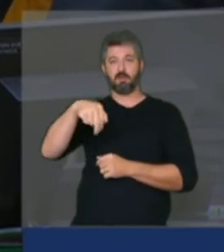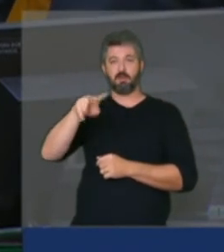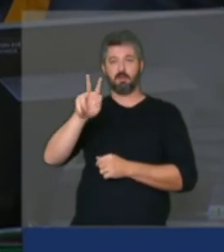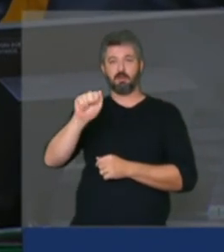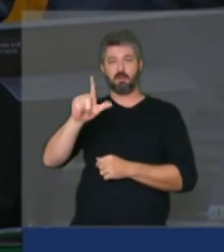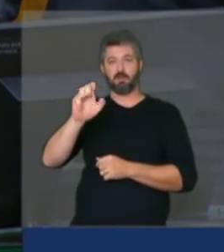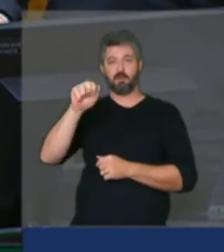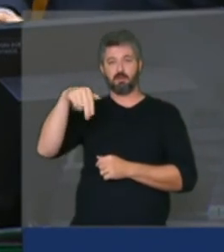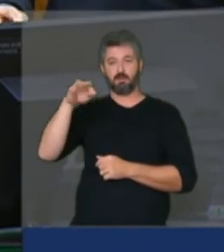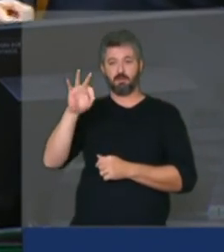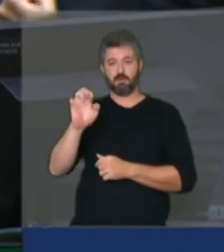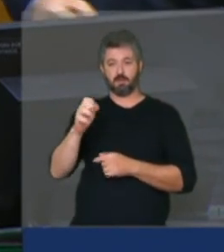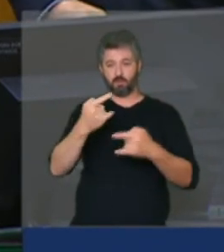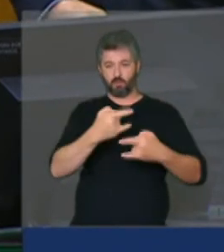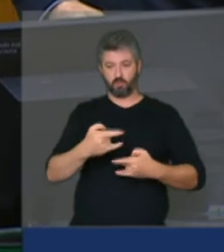VALENTE.